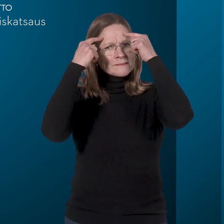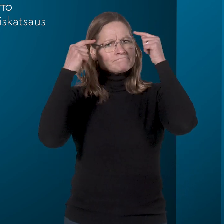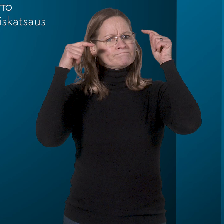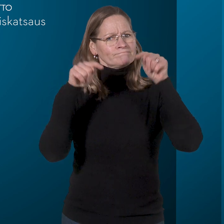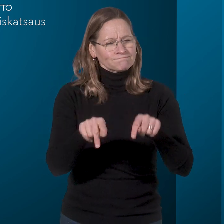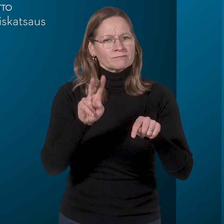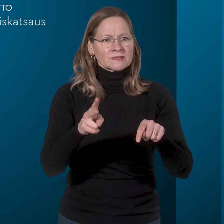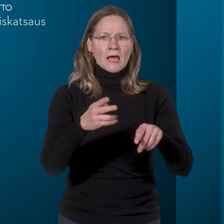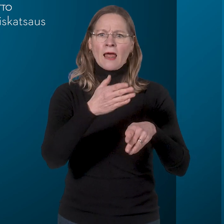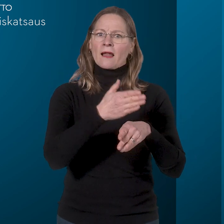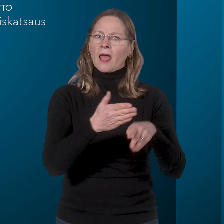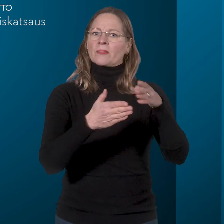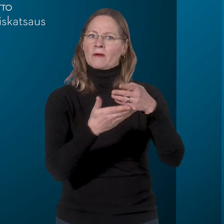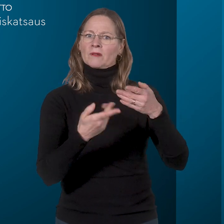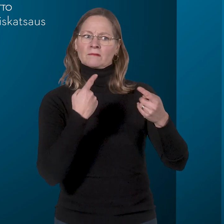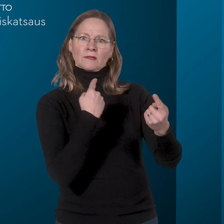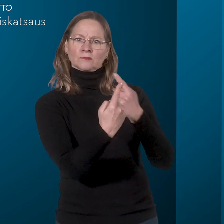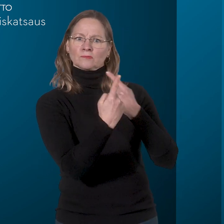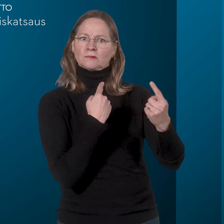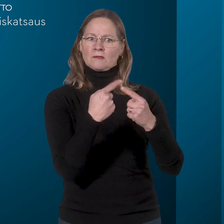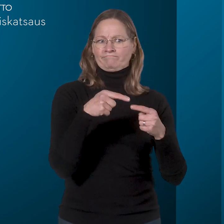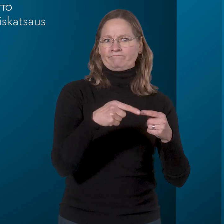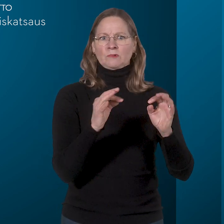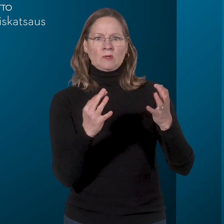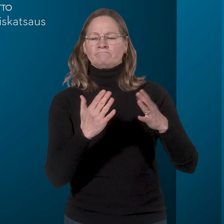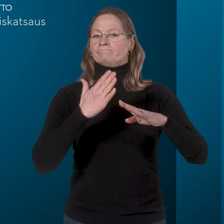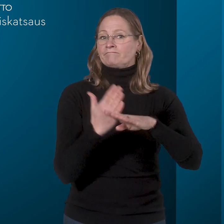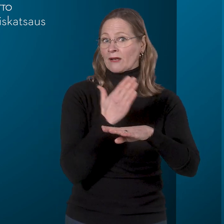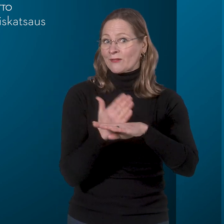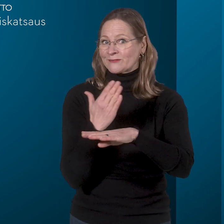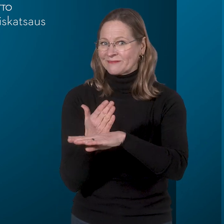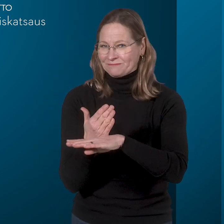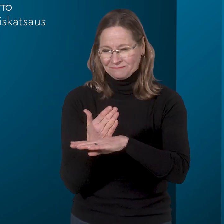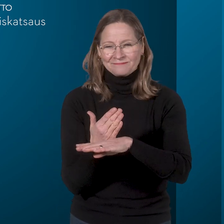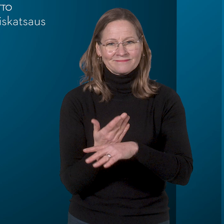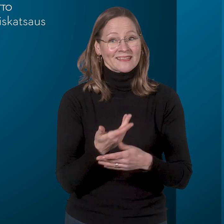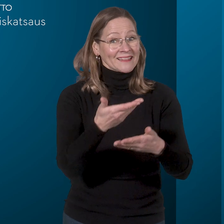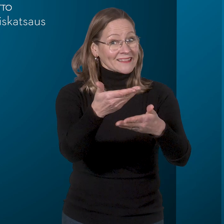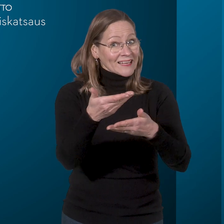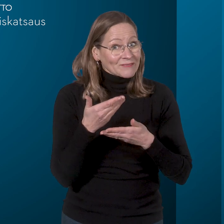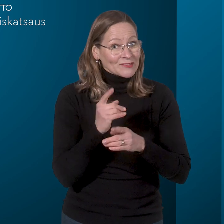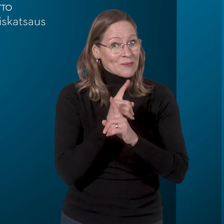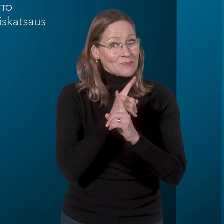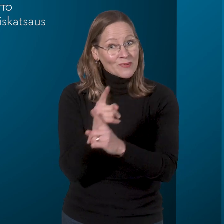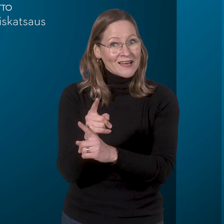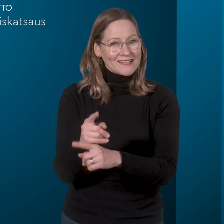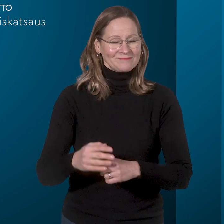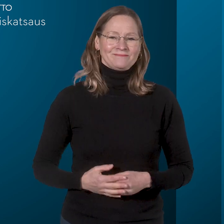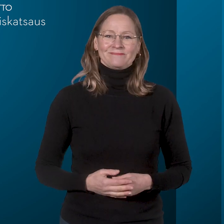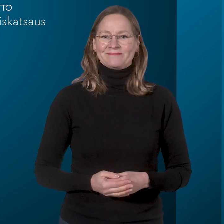ja keskitytään rakentavan keskustelun harjoituksiin. Tervetuloa mukaan!